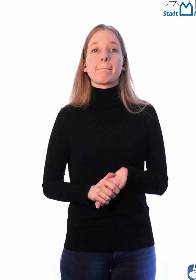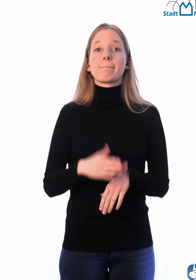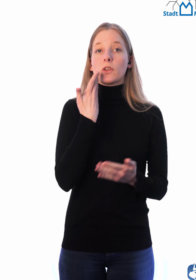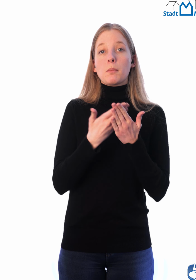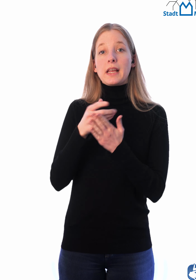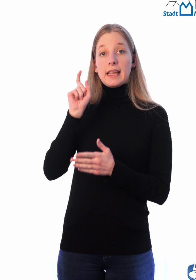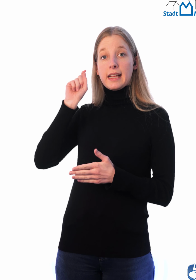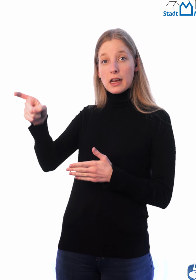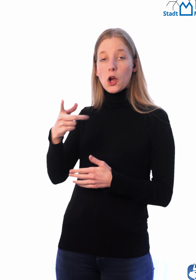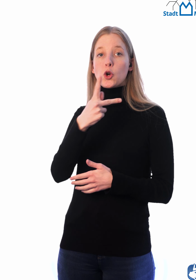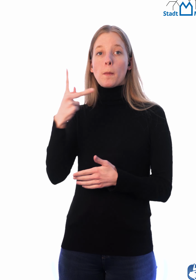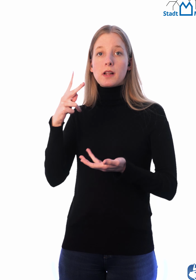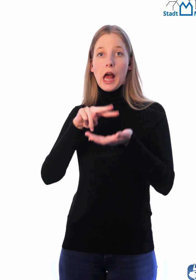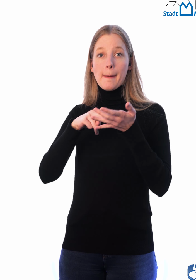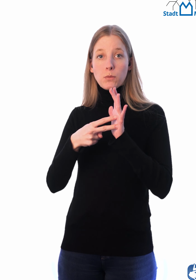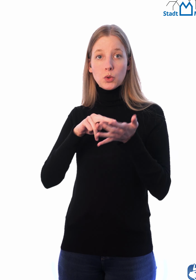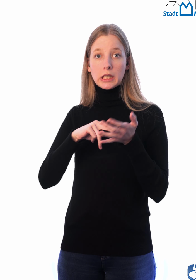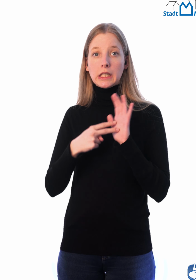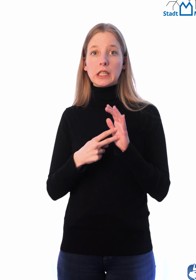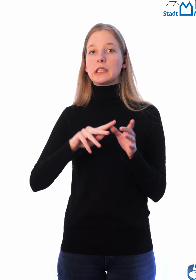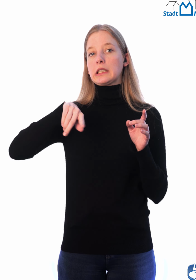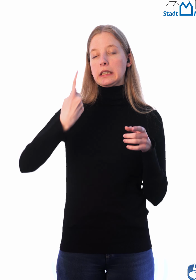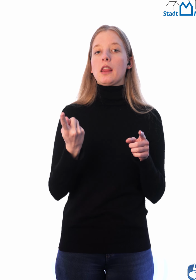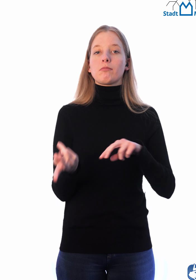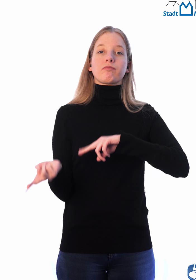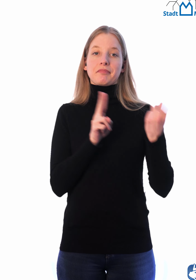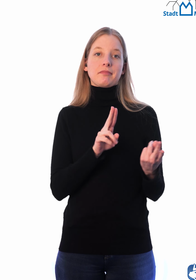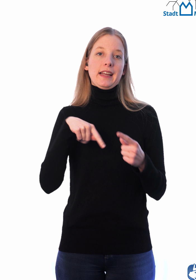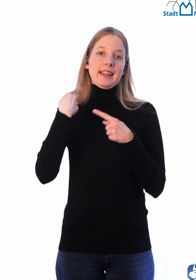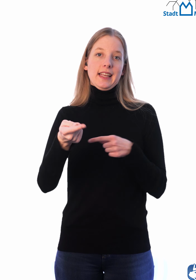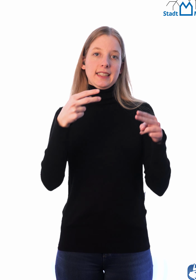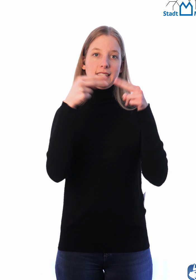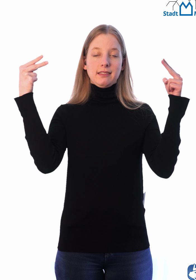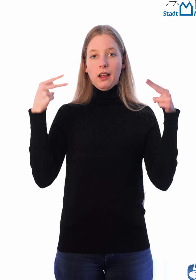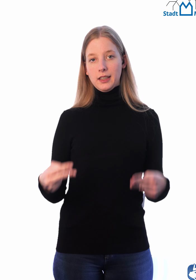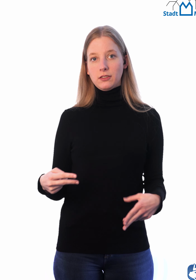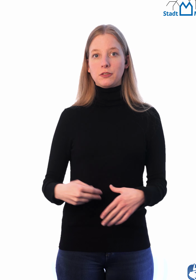Klicken Sie dann zum Beispiel auf „Kommunalpolitik“, erscheinen die nächsten Seiten.